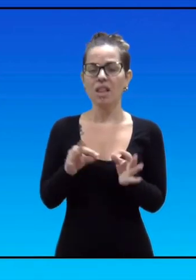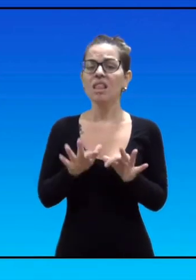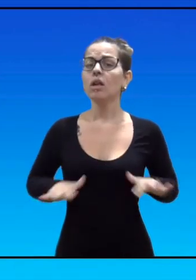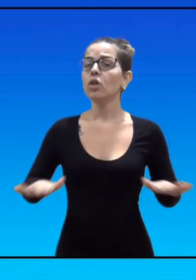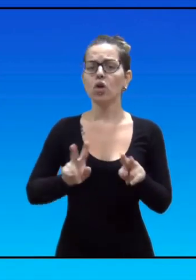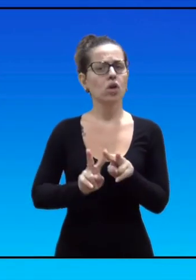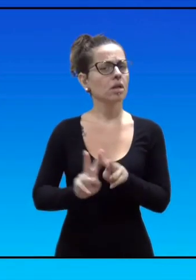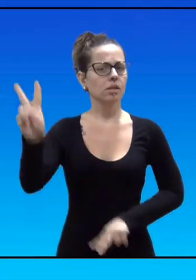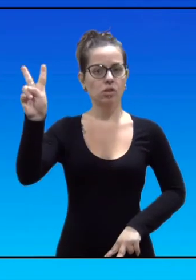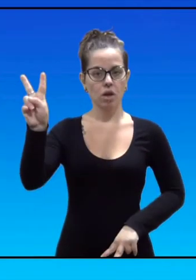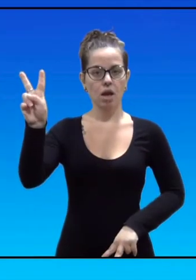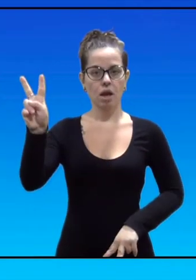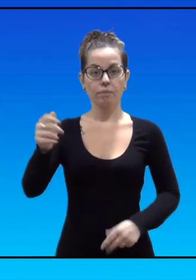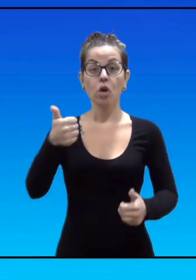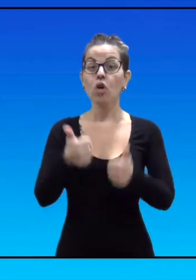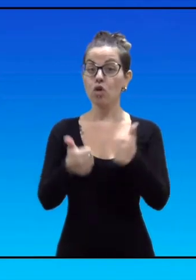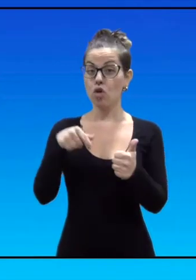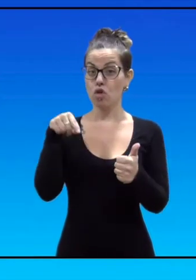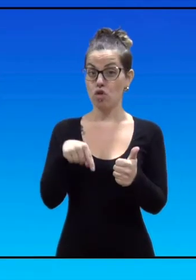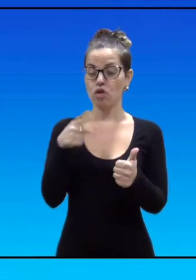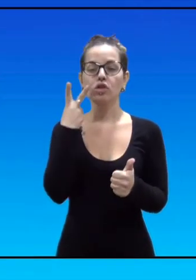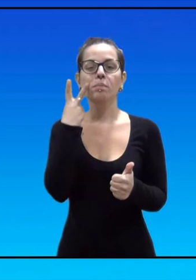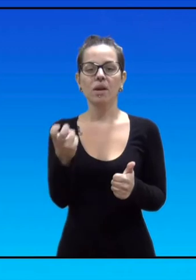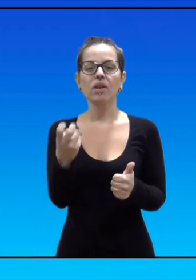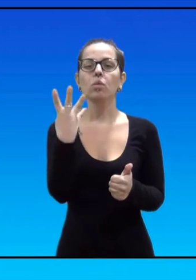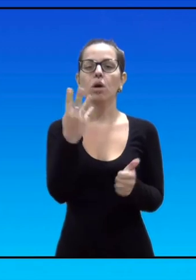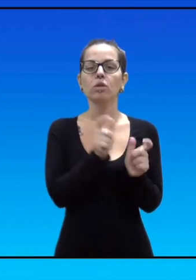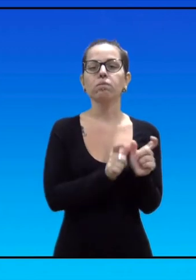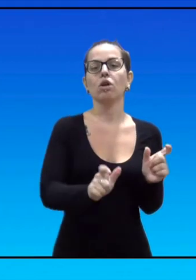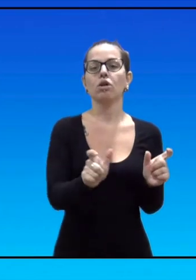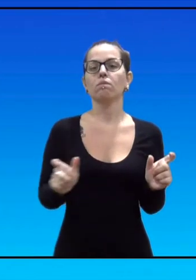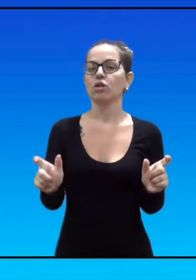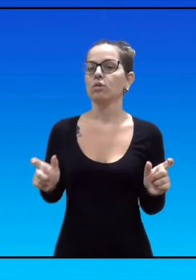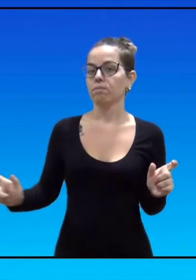, dislocate su tutto il territorio nazionale. Sono previste quattro sezioni distinte,